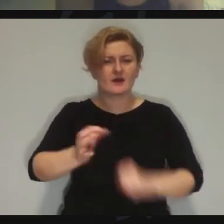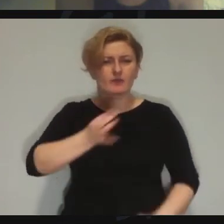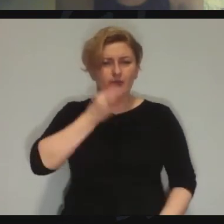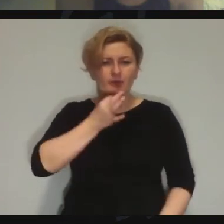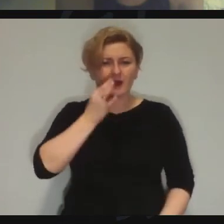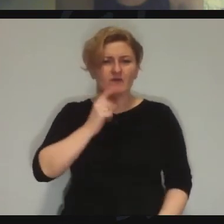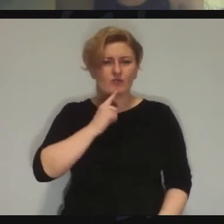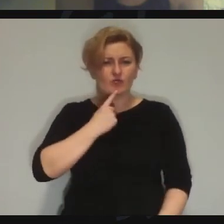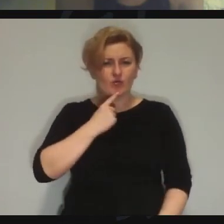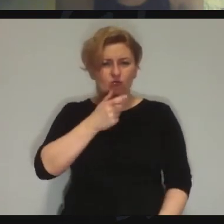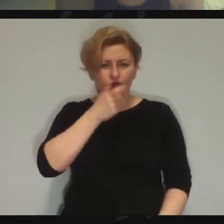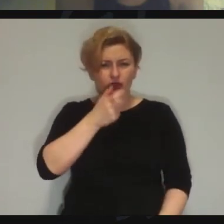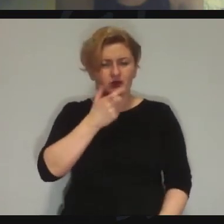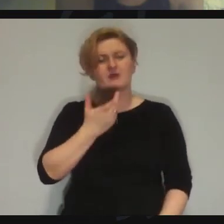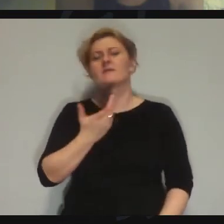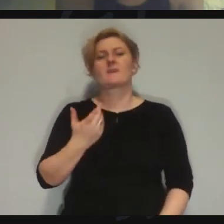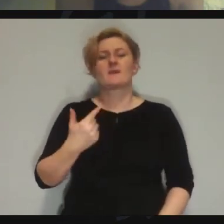Czasami długoterminowych, nawet półrocznych, ale jednak projektów.